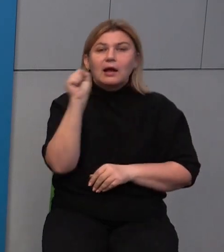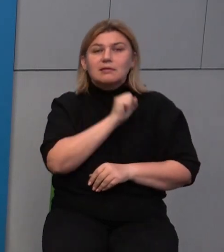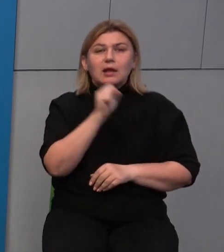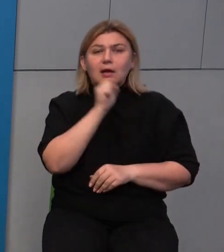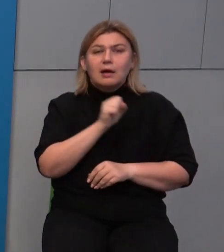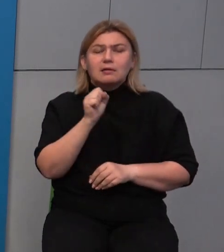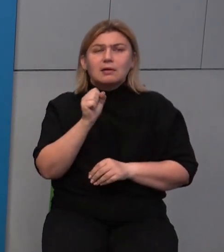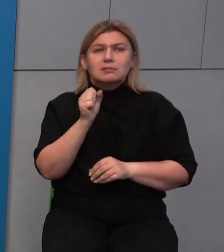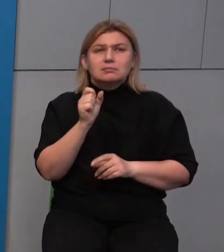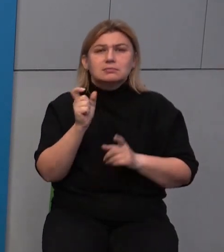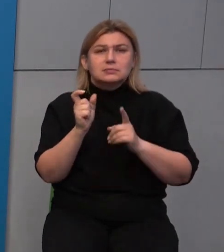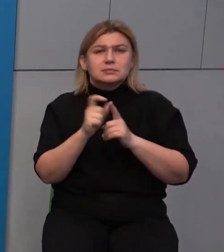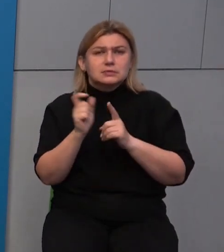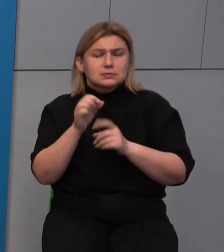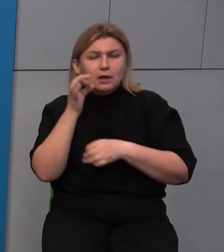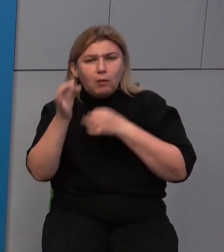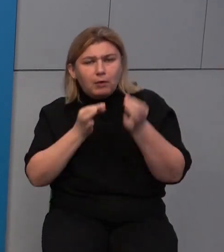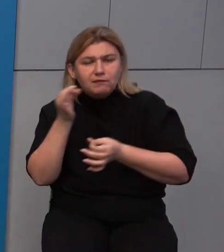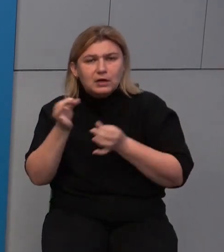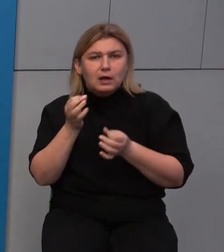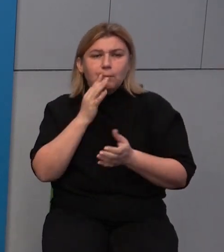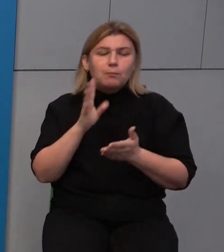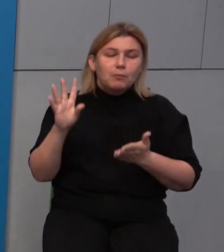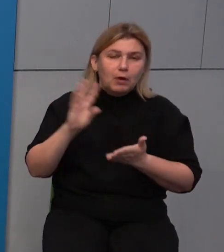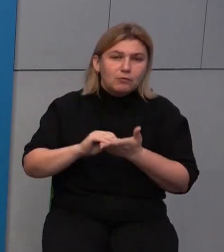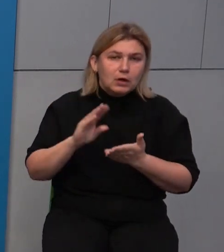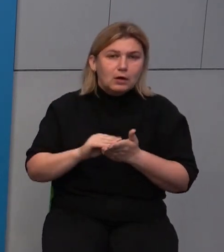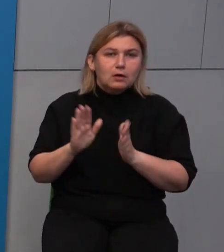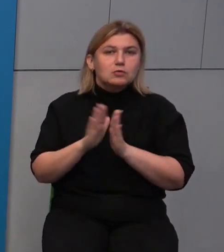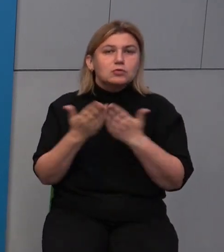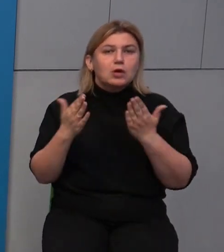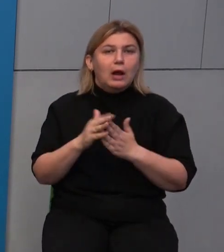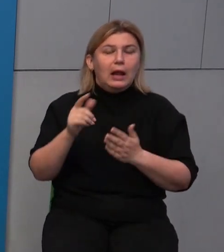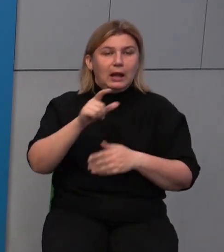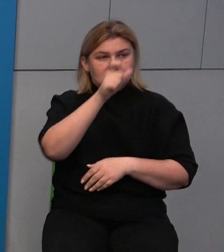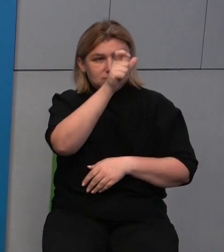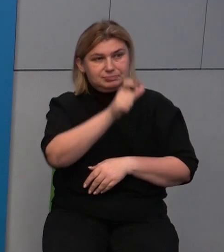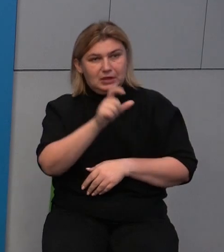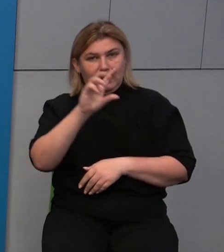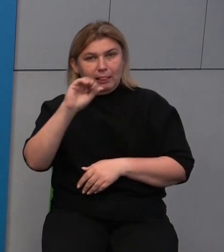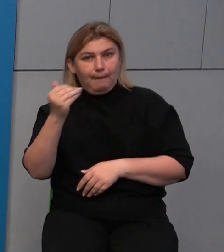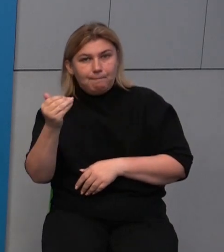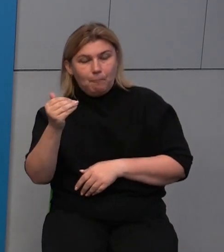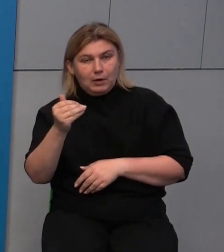które wielokrotnie są powtarzane w książkach o Lemie, nabrały wtedy innego ciężaru.